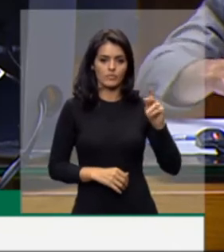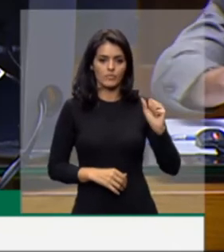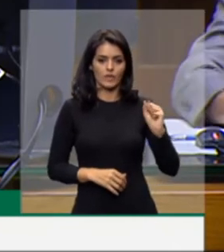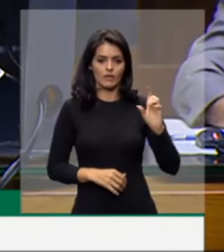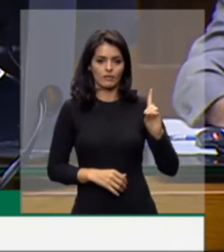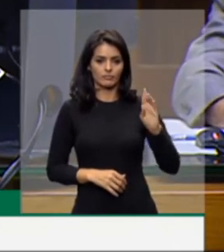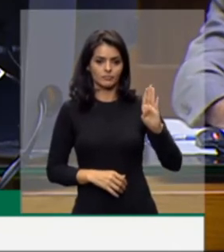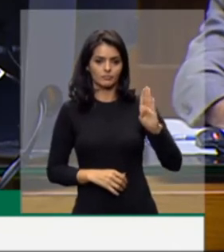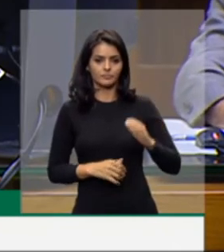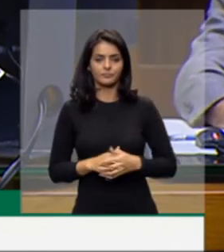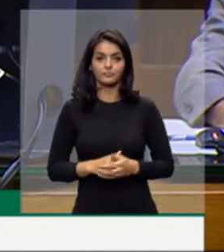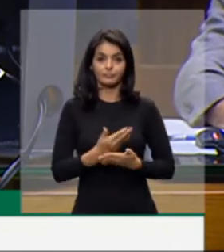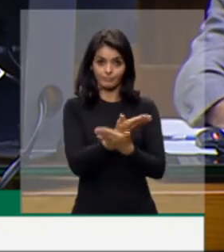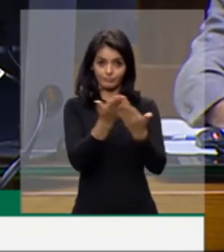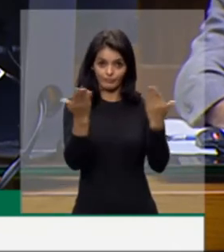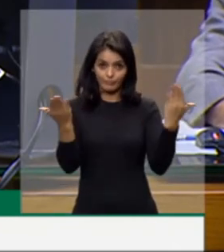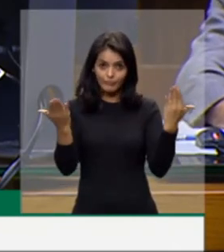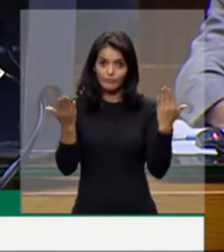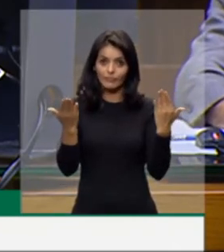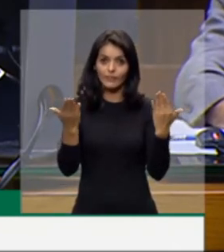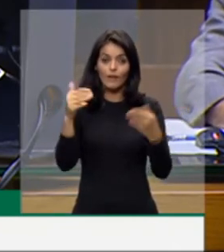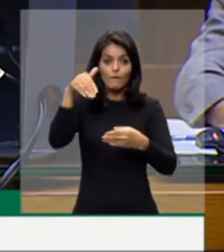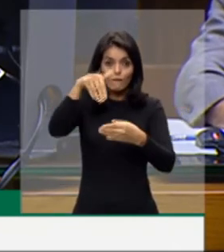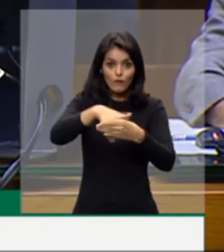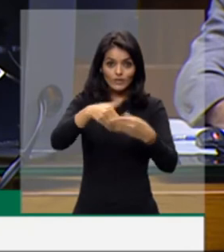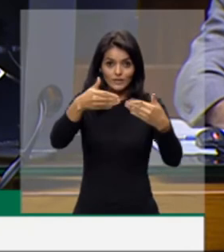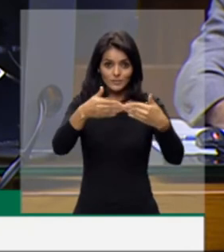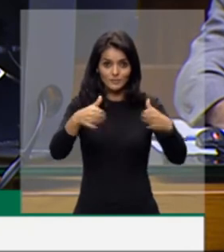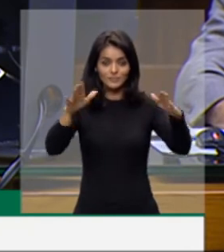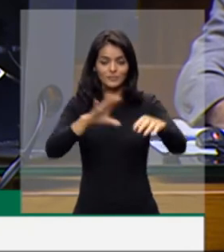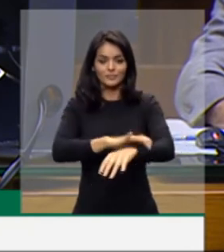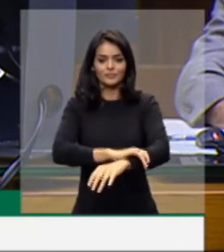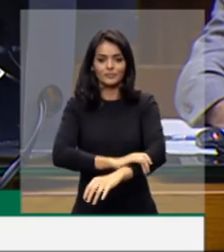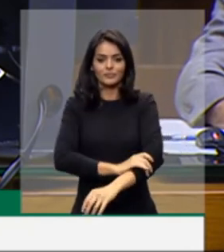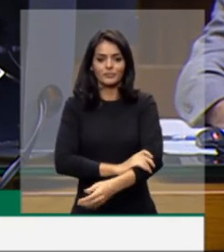MINORIA , COMO VOTA OPOSIÇÃO? COMO VOTA O